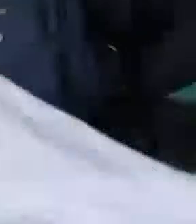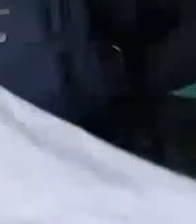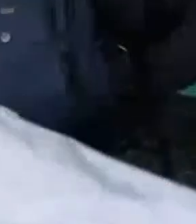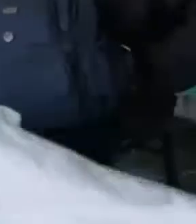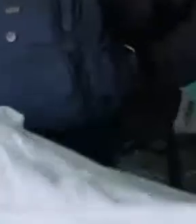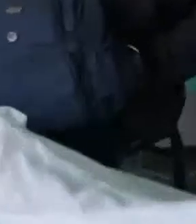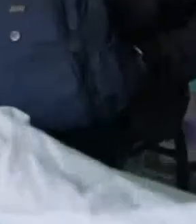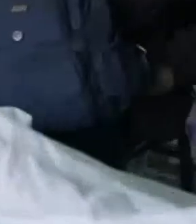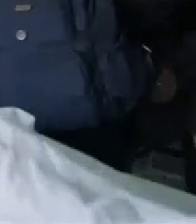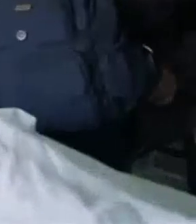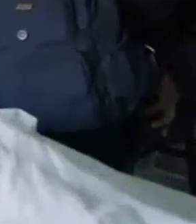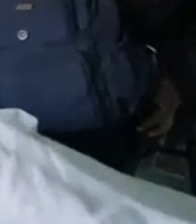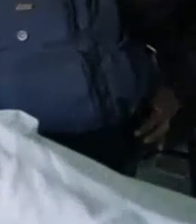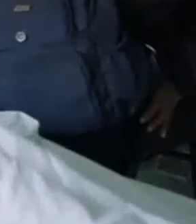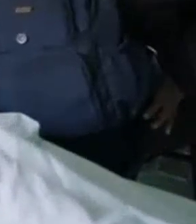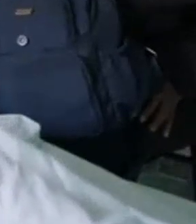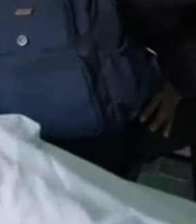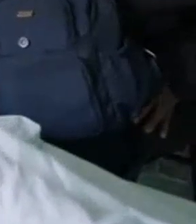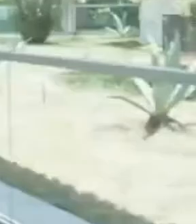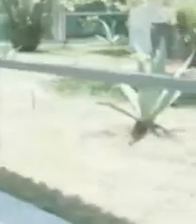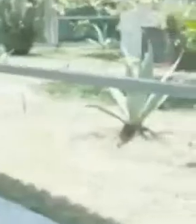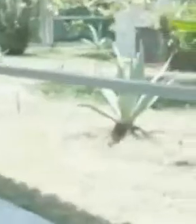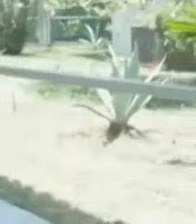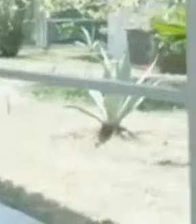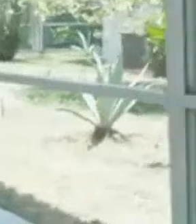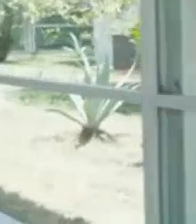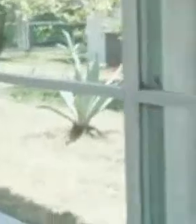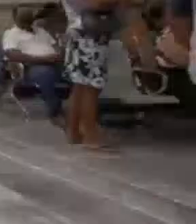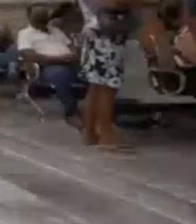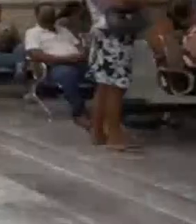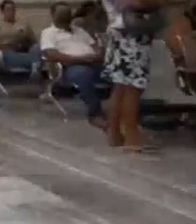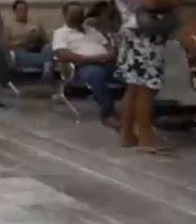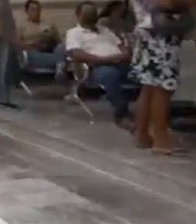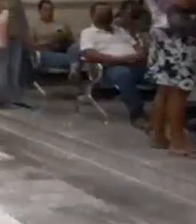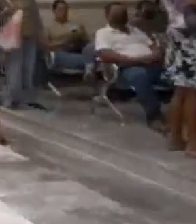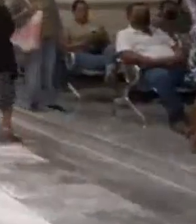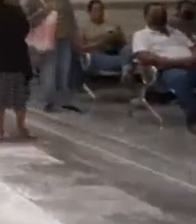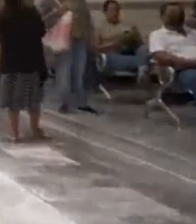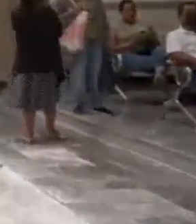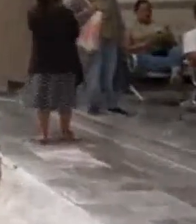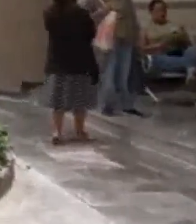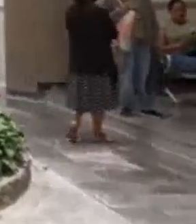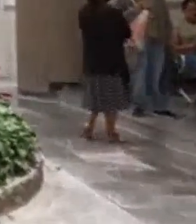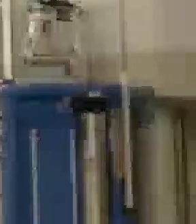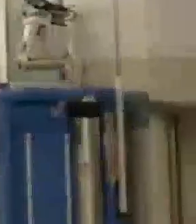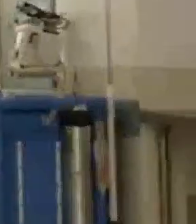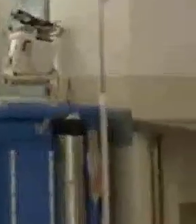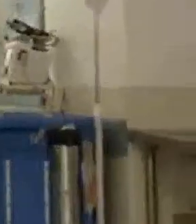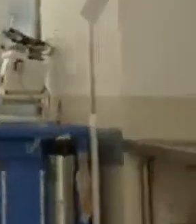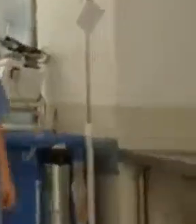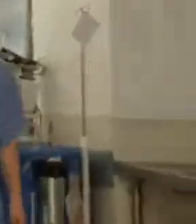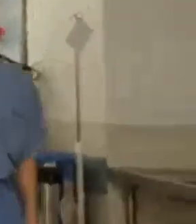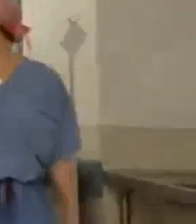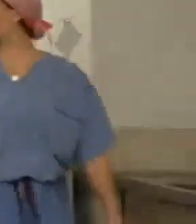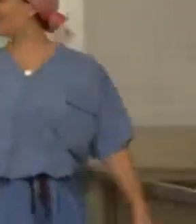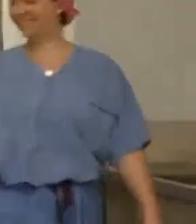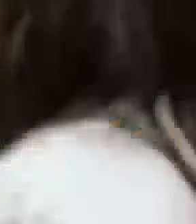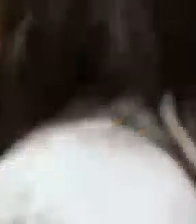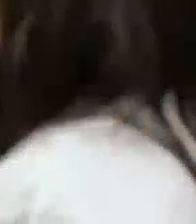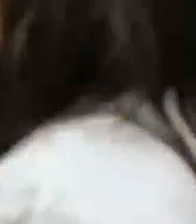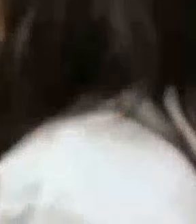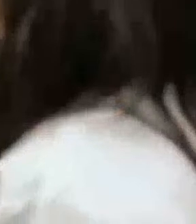Cuenta con 346 camas sensables y no sensables, 67 consultorios y ocho quirófanos. Además de